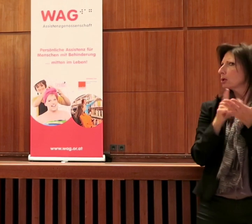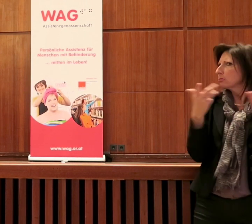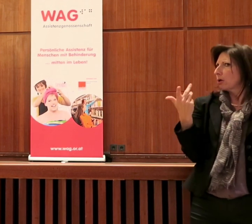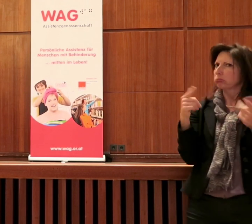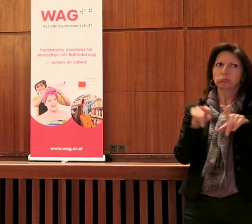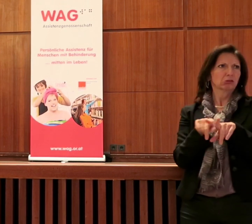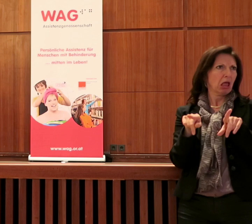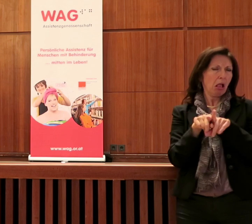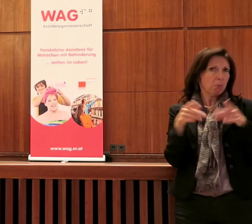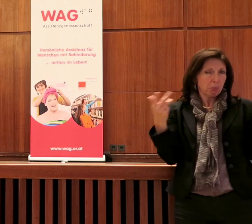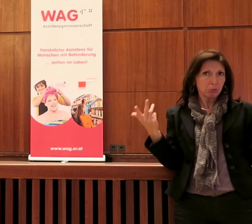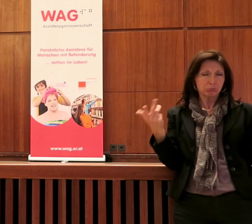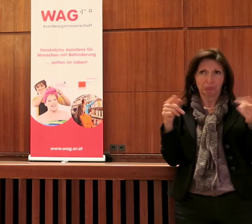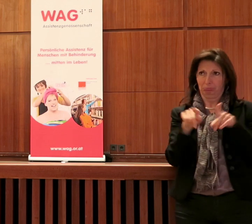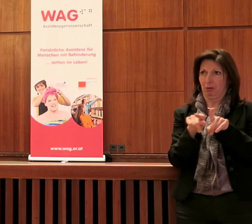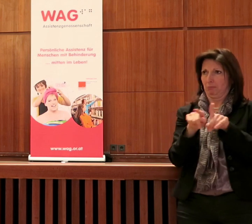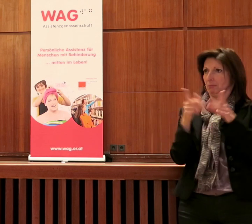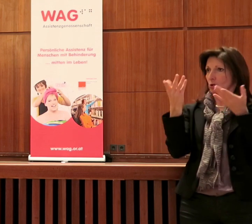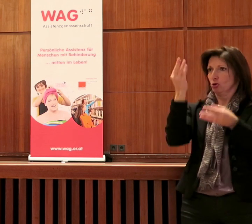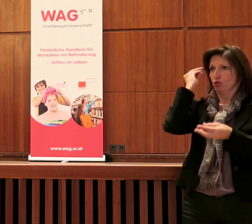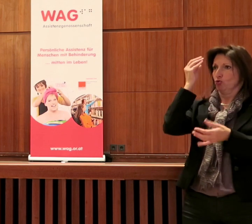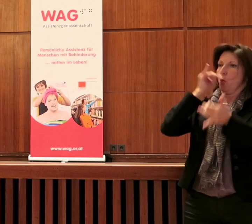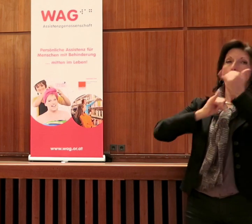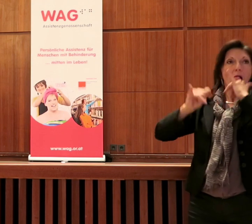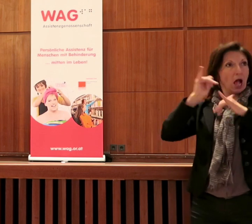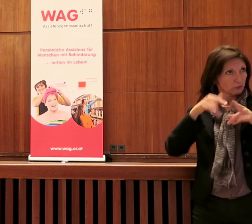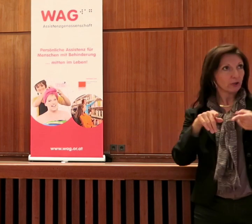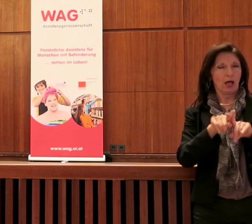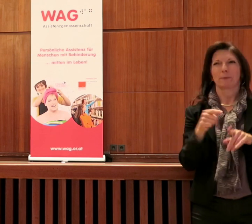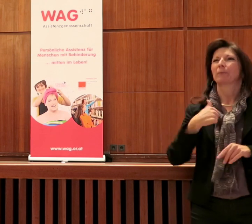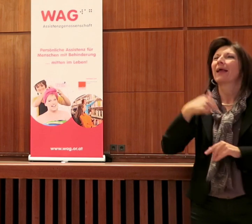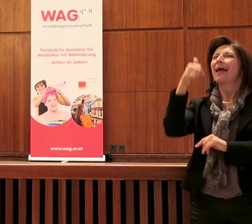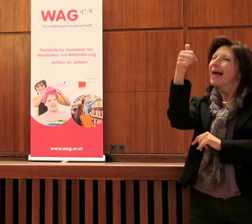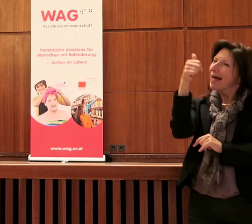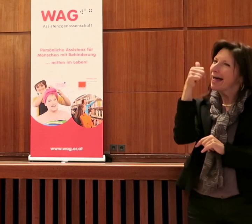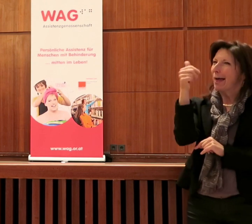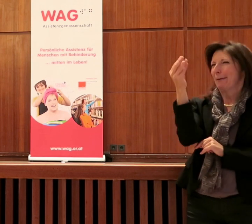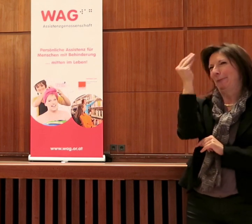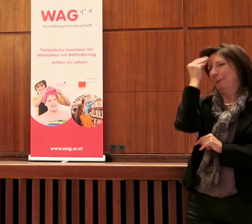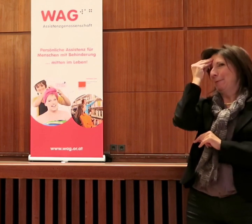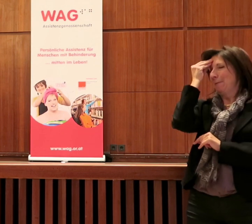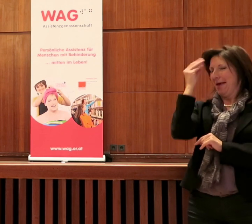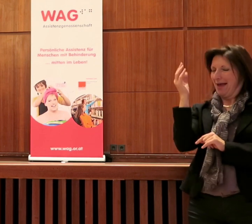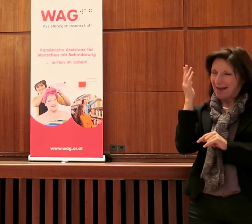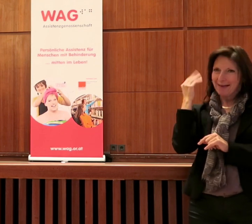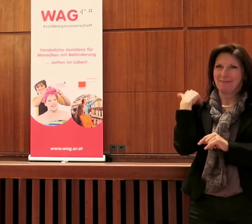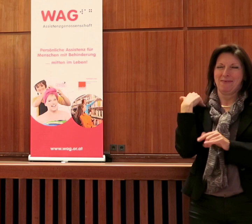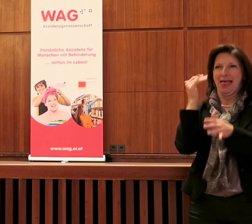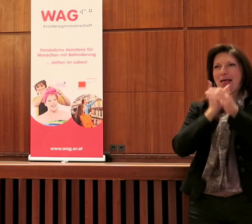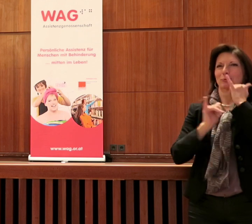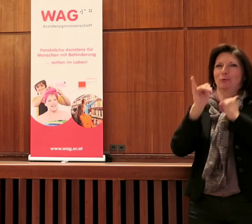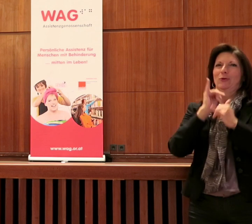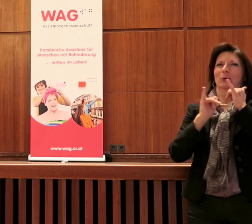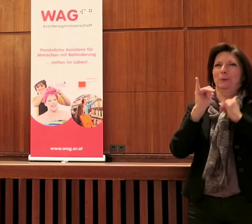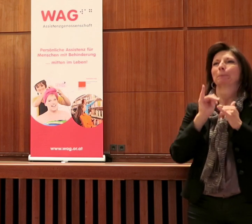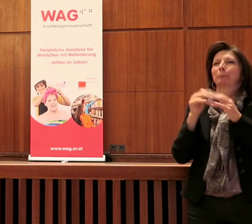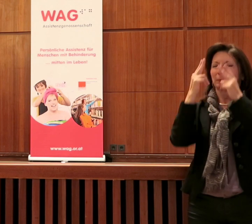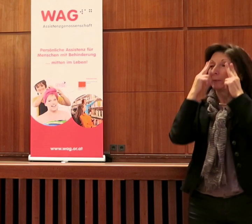Macht z.B. Schulausflüge. Ein Schulausflug ist mir wirklich sehr lebendig in Erinnerung geblieben. Ja, wie gesagt: Blindenschule. Lauter Blinde.